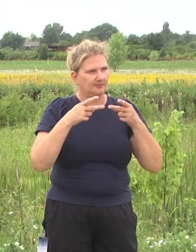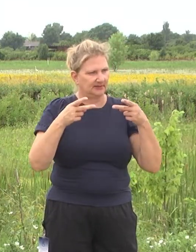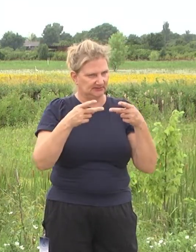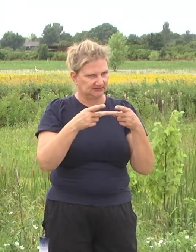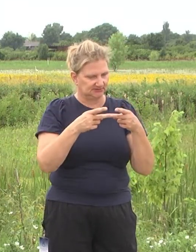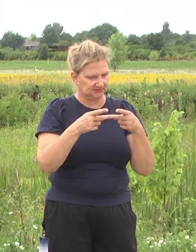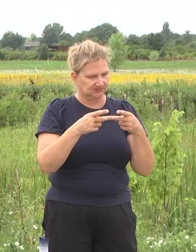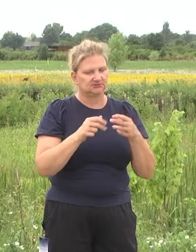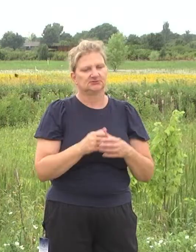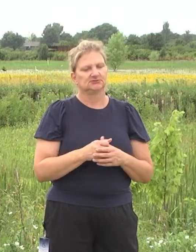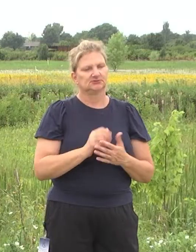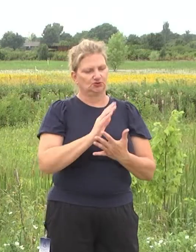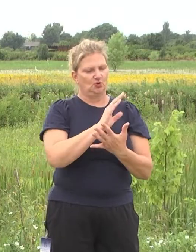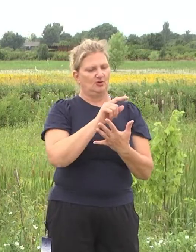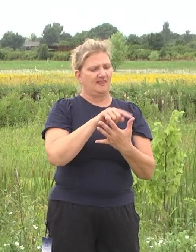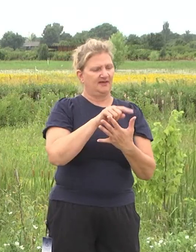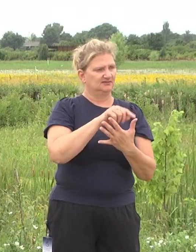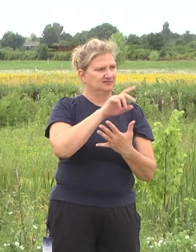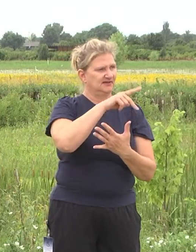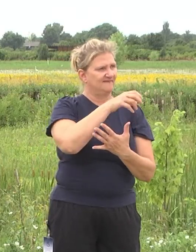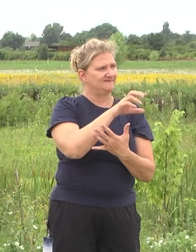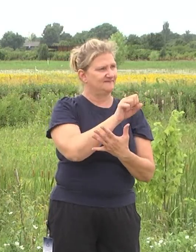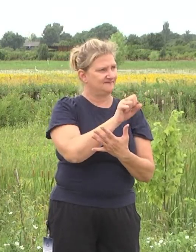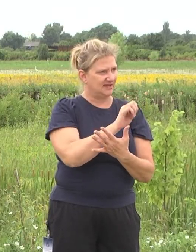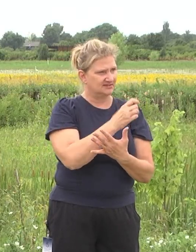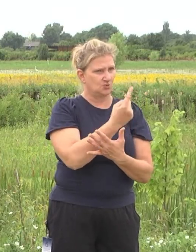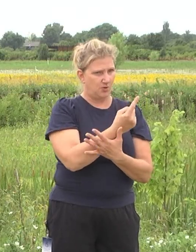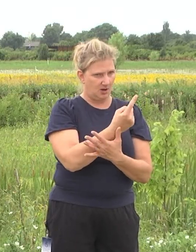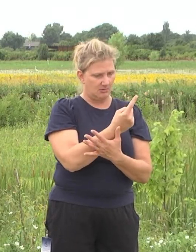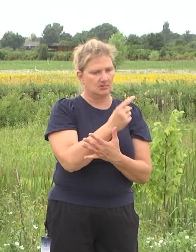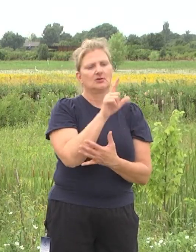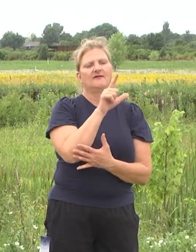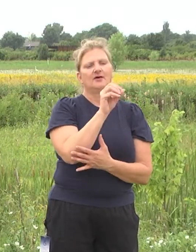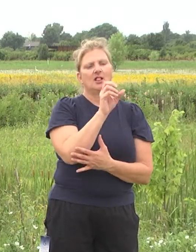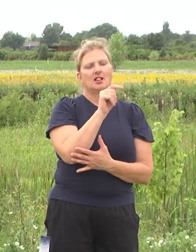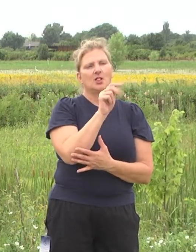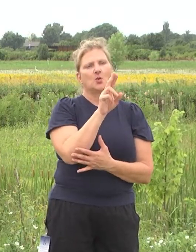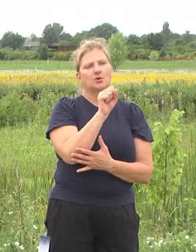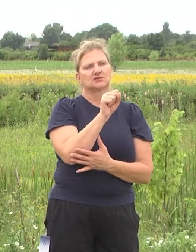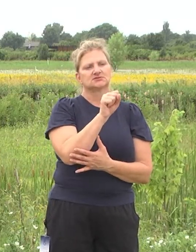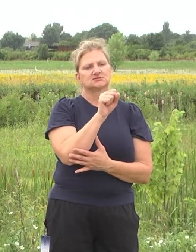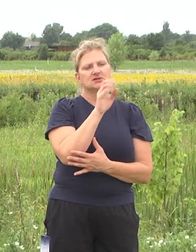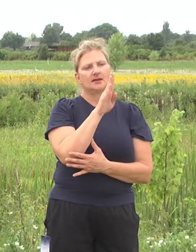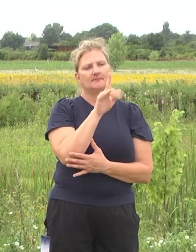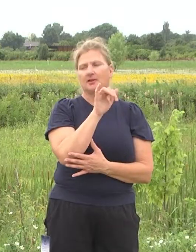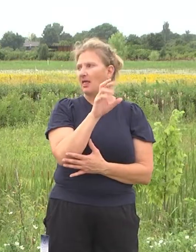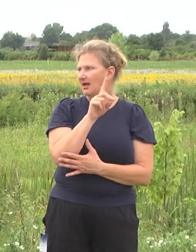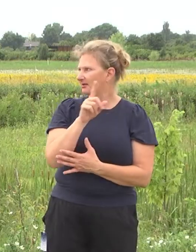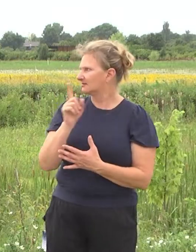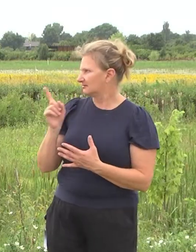en la fase uno, es el mirador de loto, que pueden ver aquí. Se